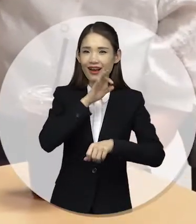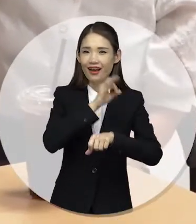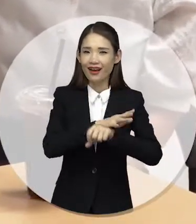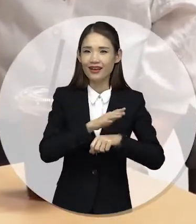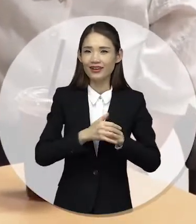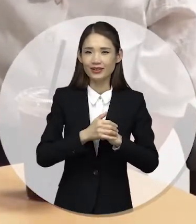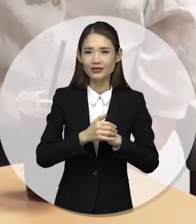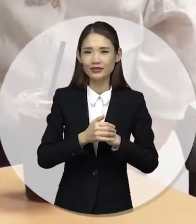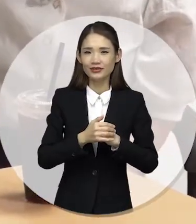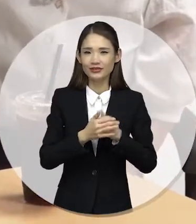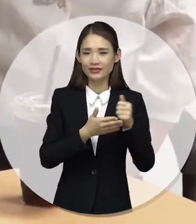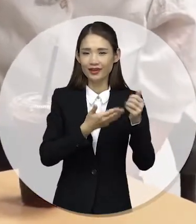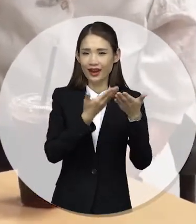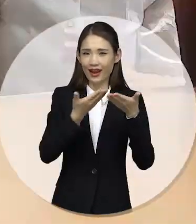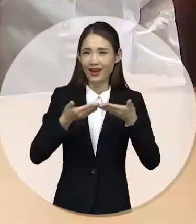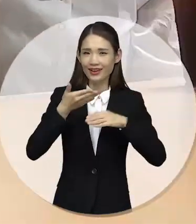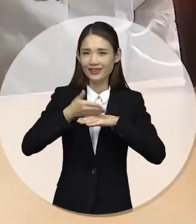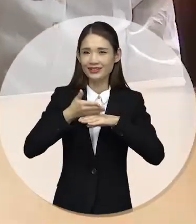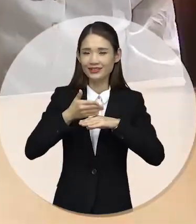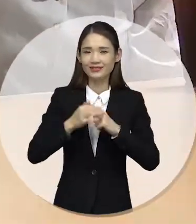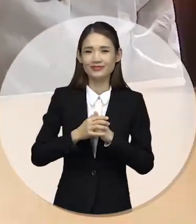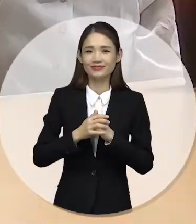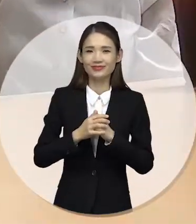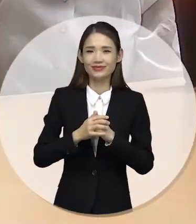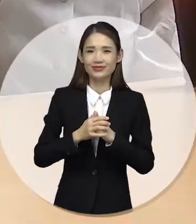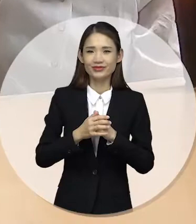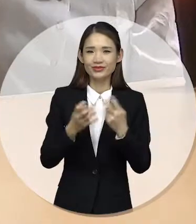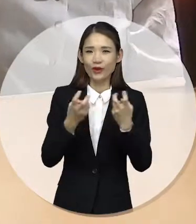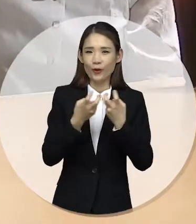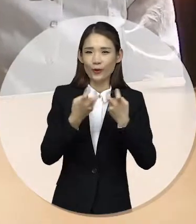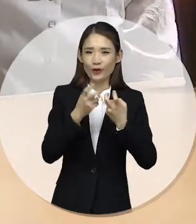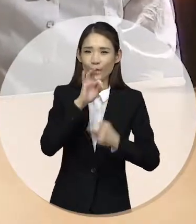선생님 : 오, 한솔 씨 너무 감사해요. 우리 어떻게 메뉴 주문하셨어요?